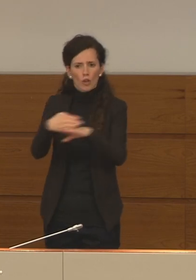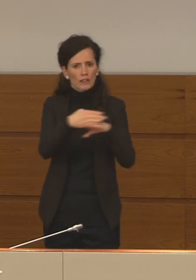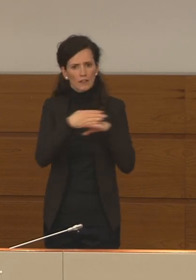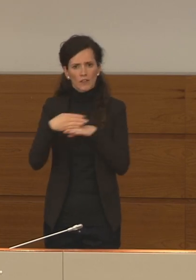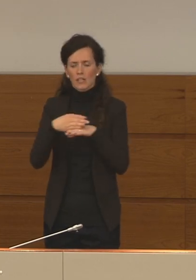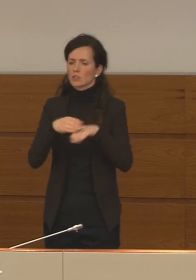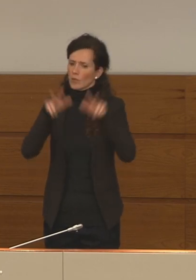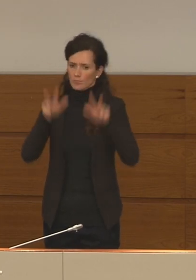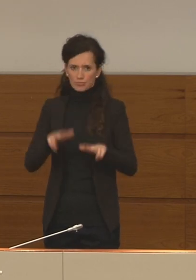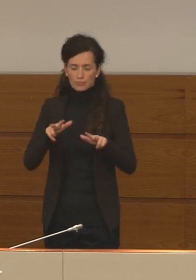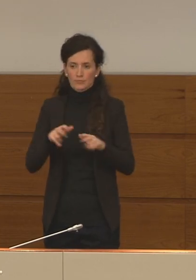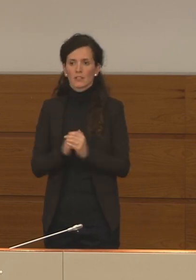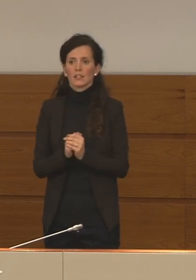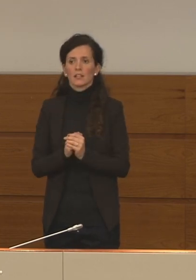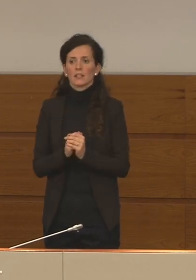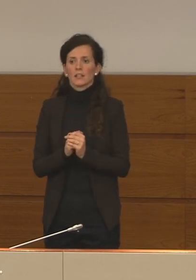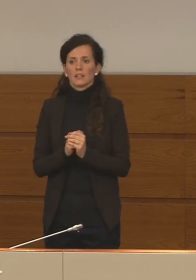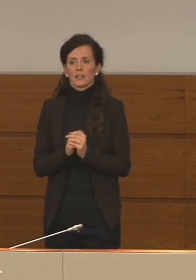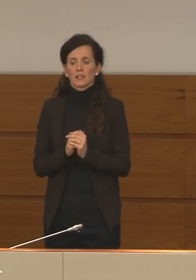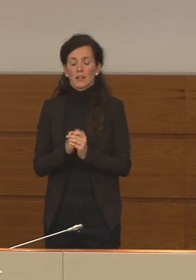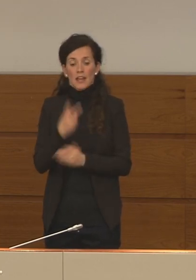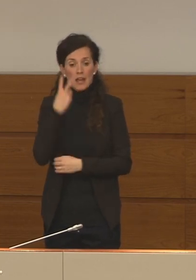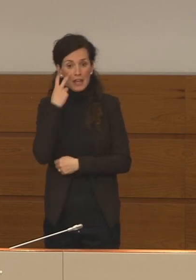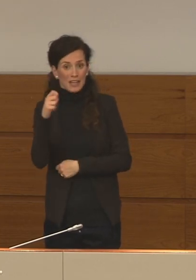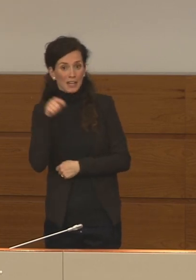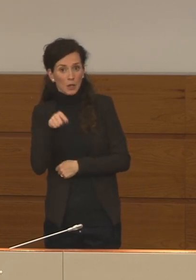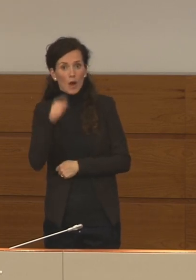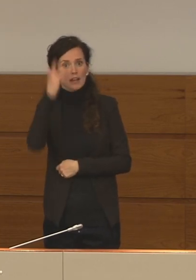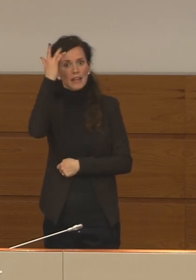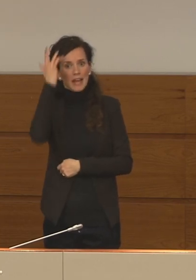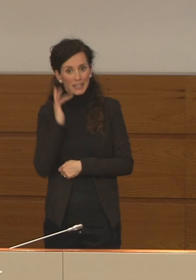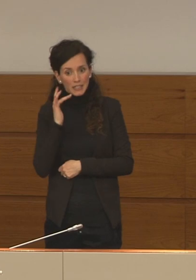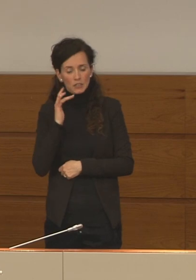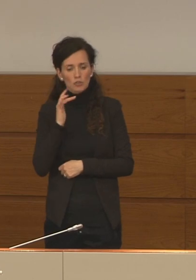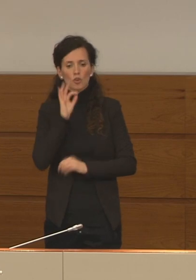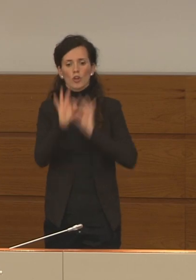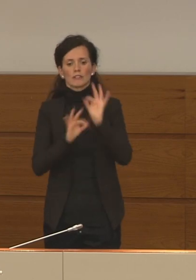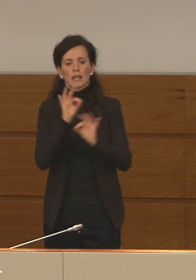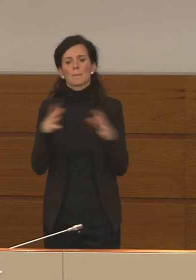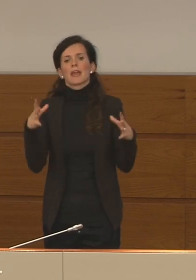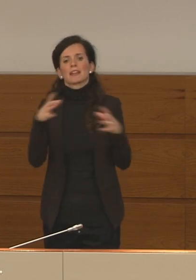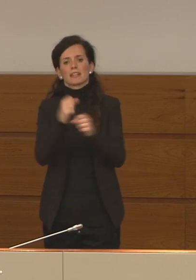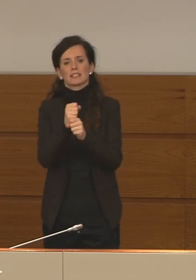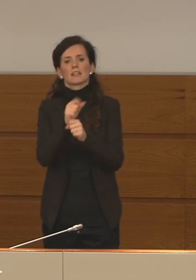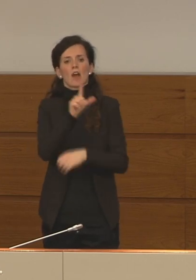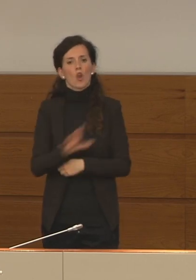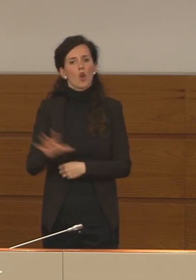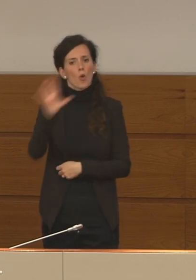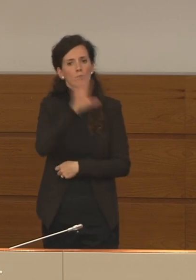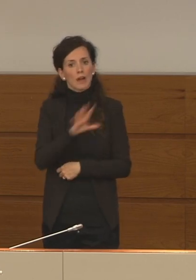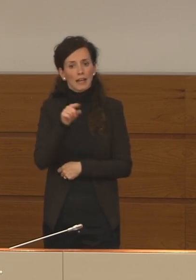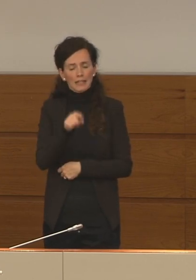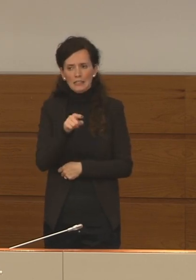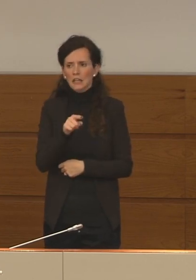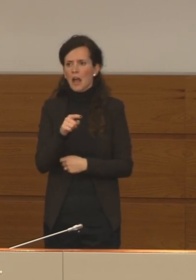rischio delle terapie intensive in Lombardia non vi abbiamo fatto mistero